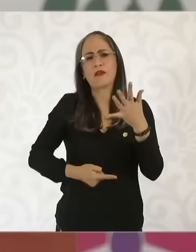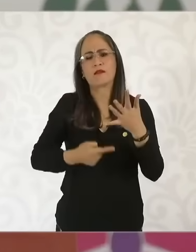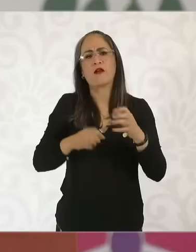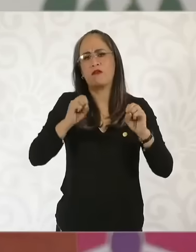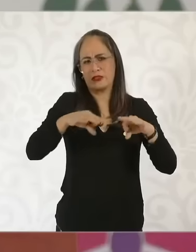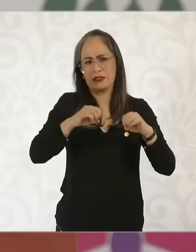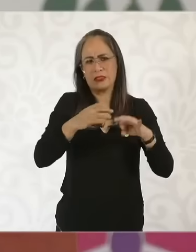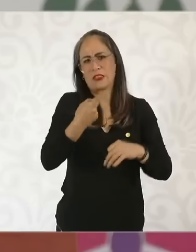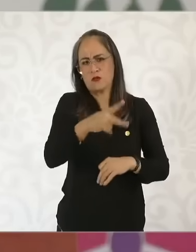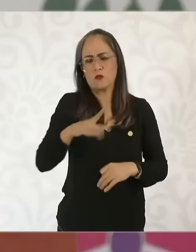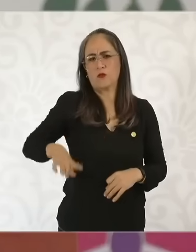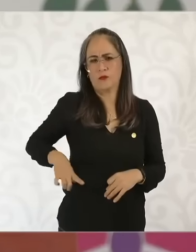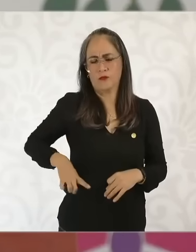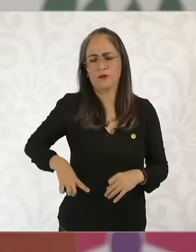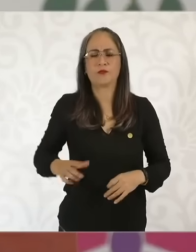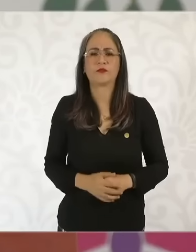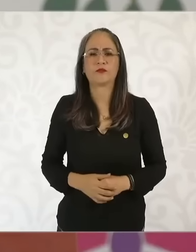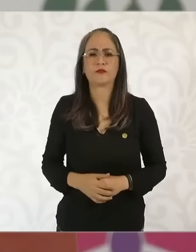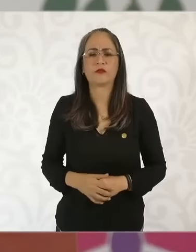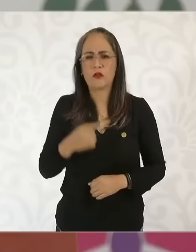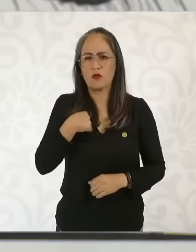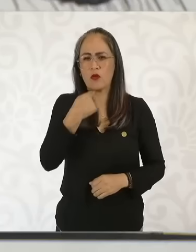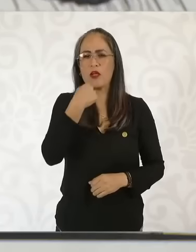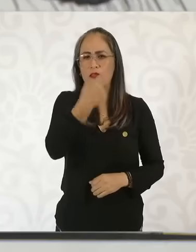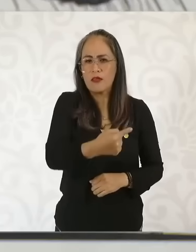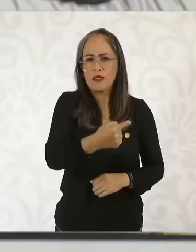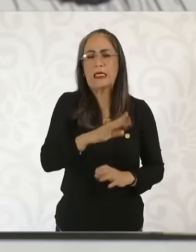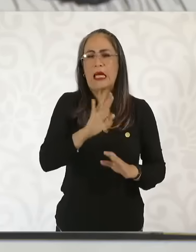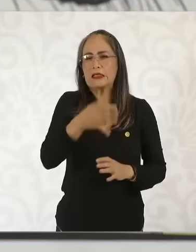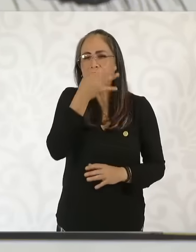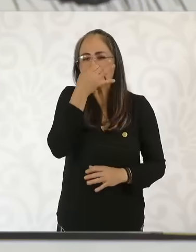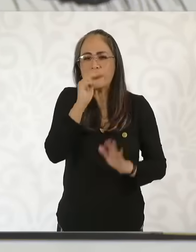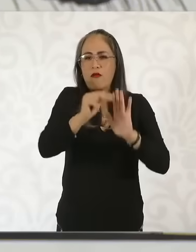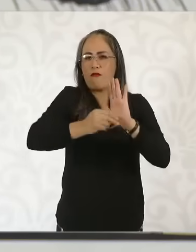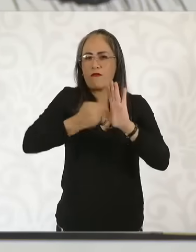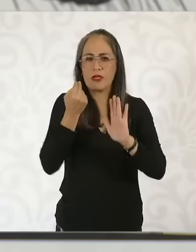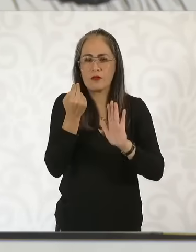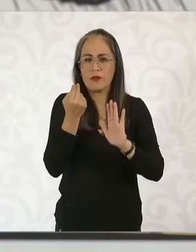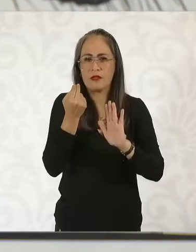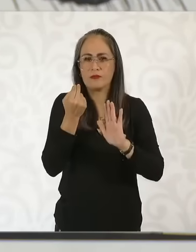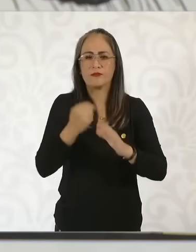entonces yo le dije, tenemos un acuerdo prácticamente para firma e porque ya terminamos